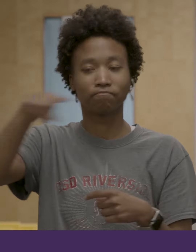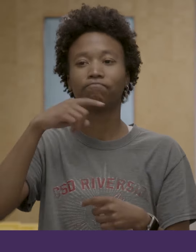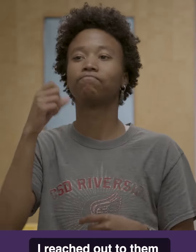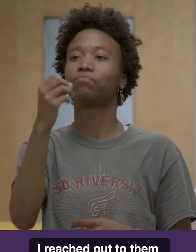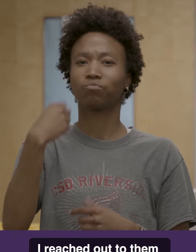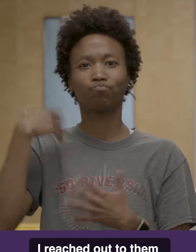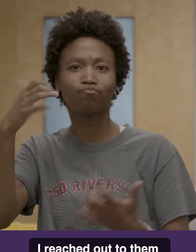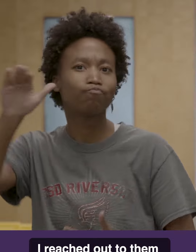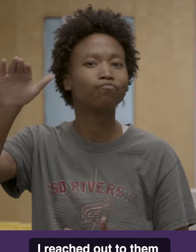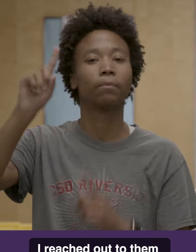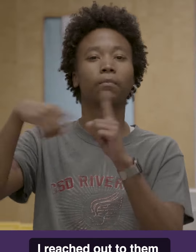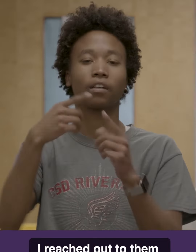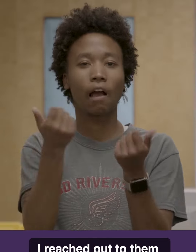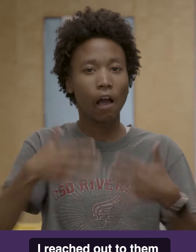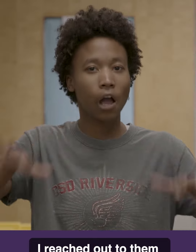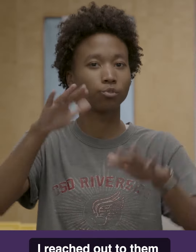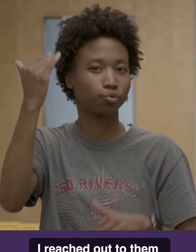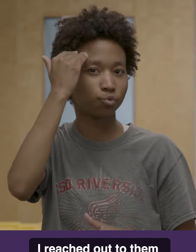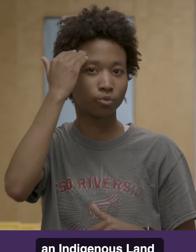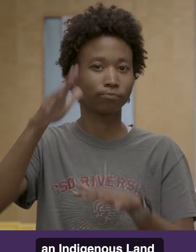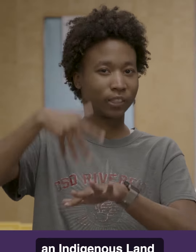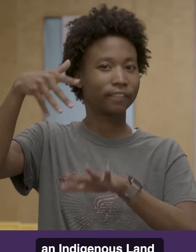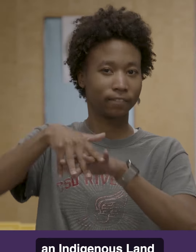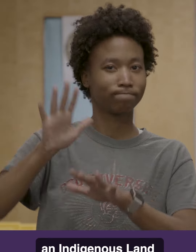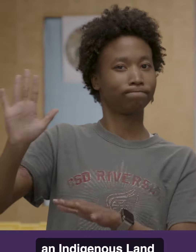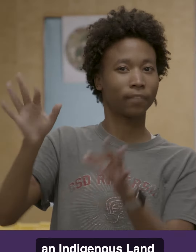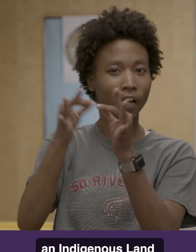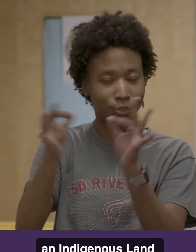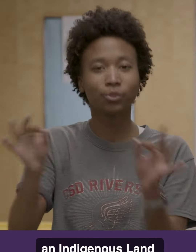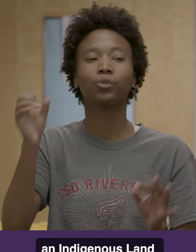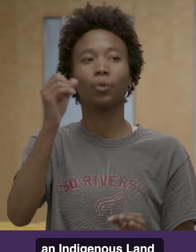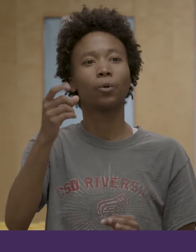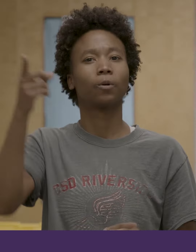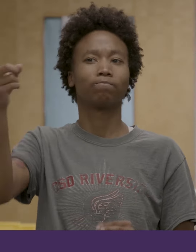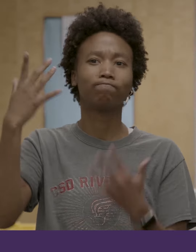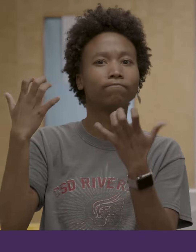Me comuniqué con ellos sobre su presentación, un Reconocimiento de tierras indígenas.